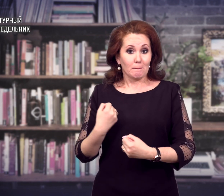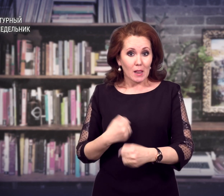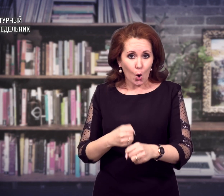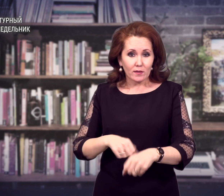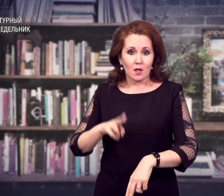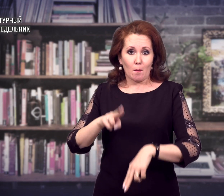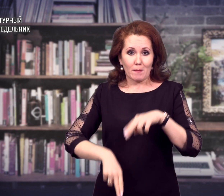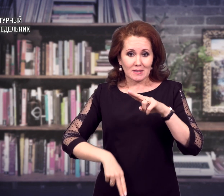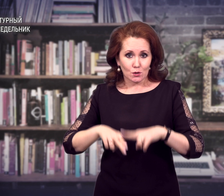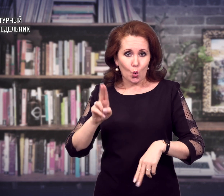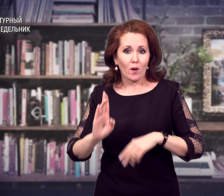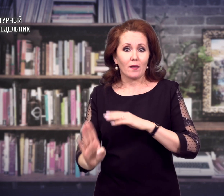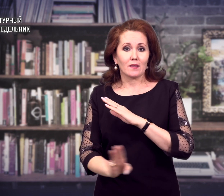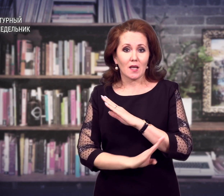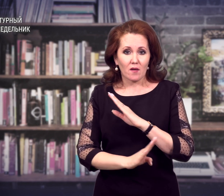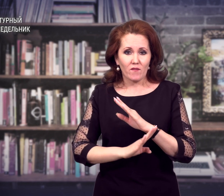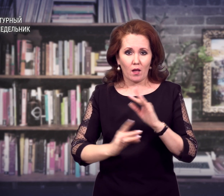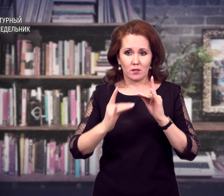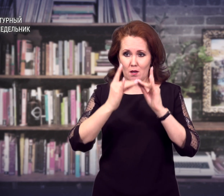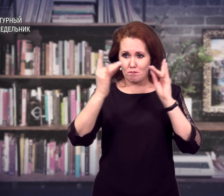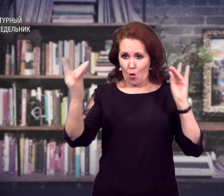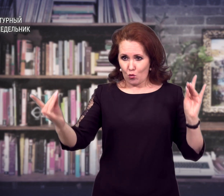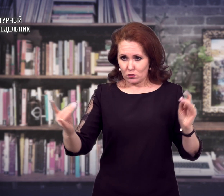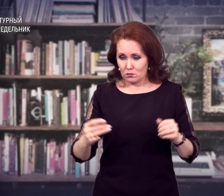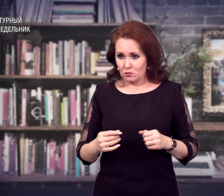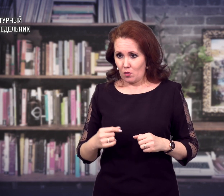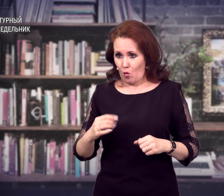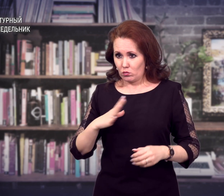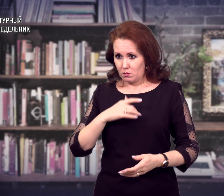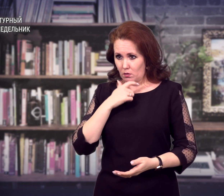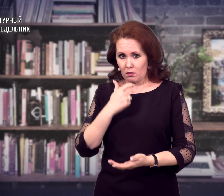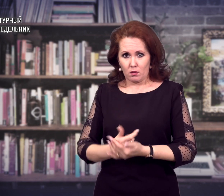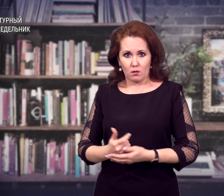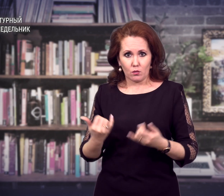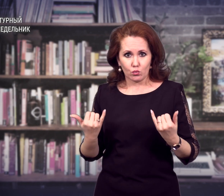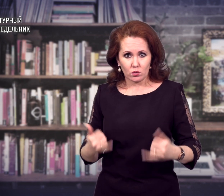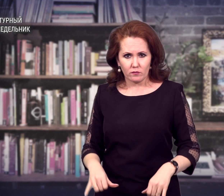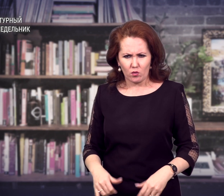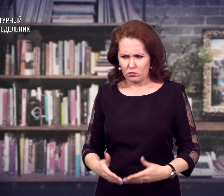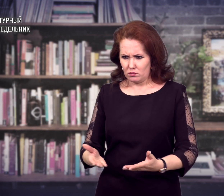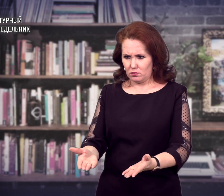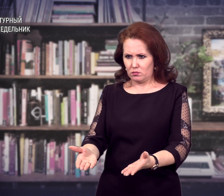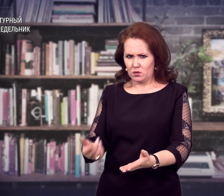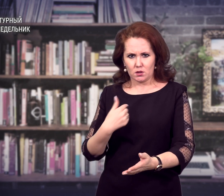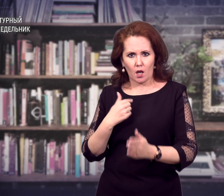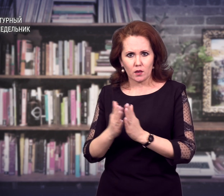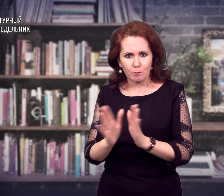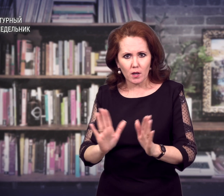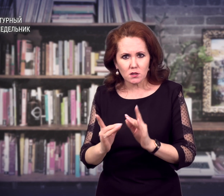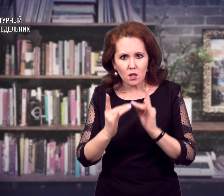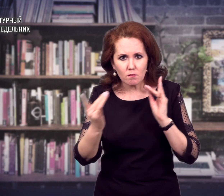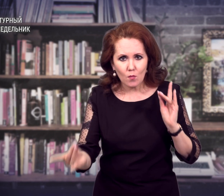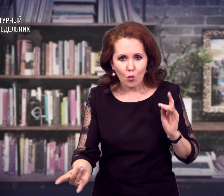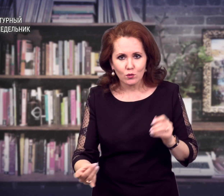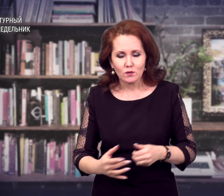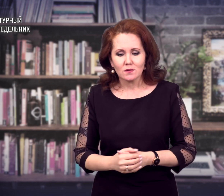Плотник построил деревянный мост! Младший брат был потрясён: Я не просил мост?!